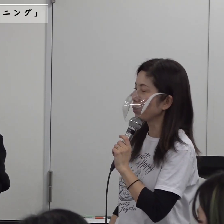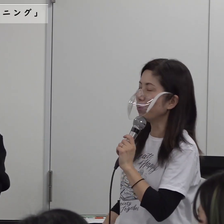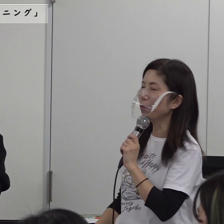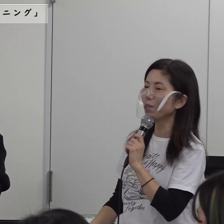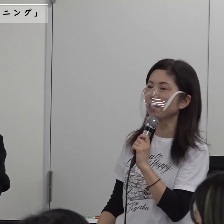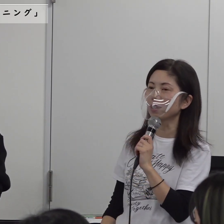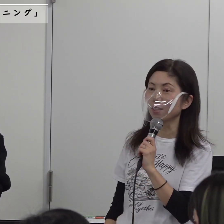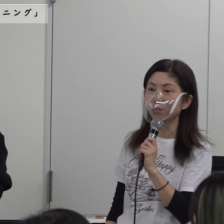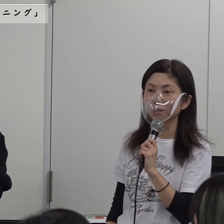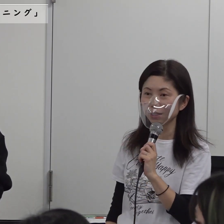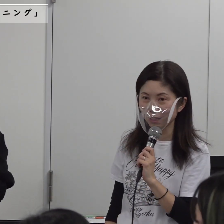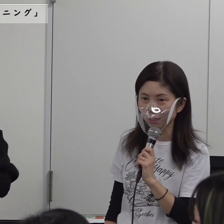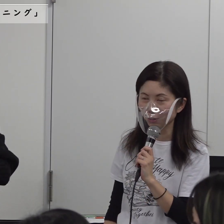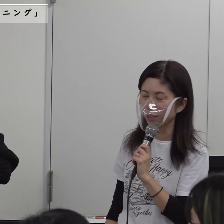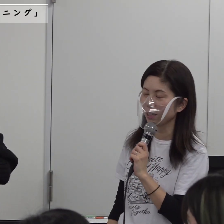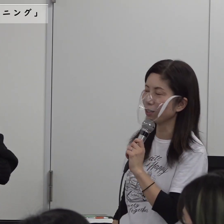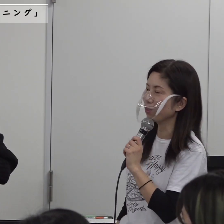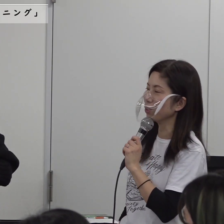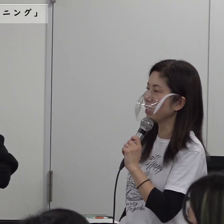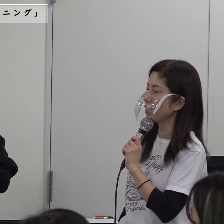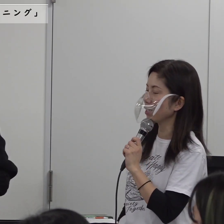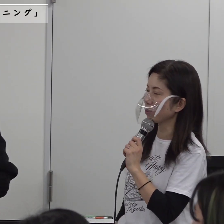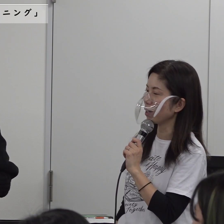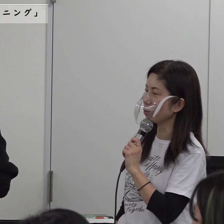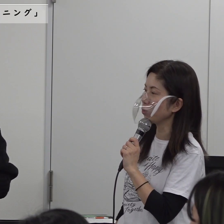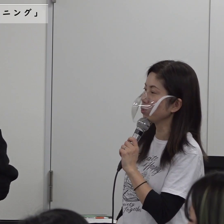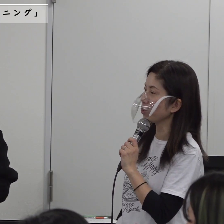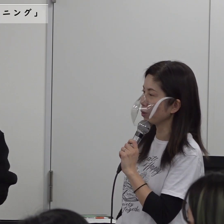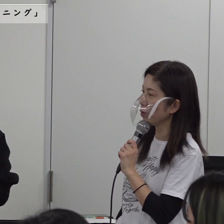どうやってどんなトレーニングをしていたのかというのと